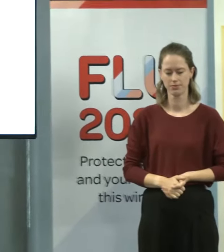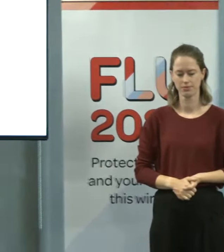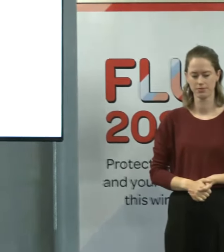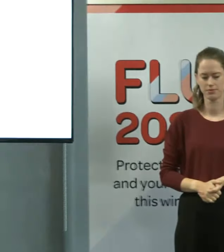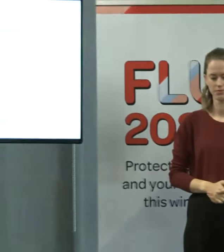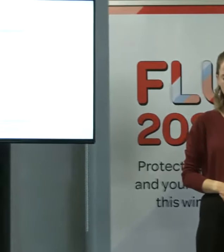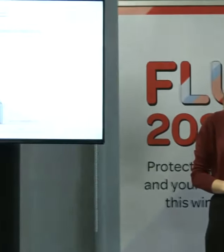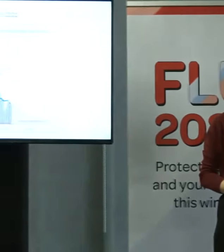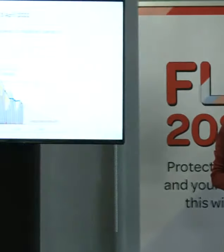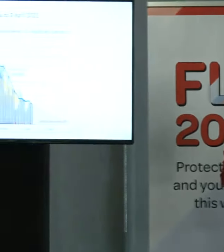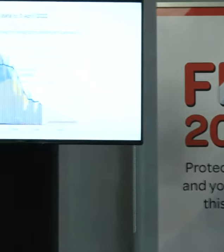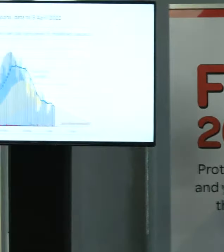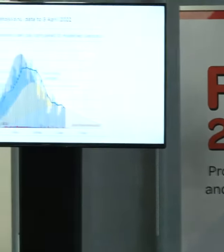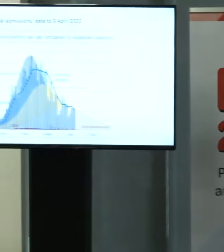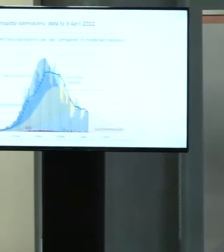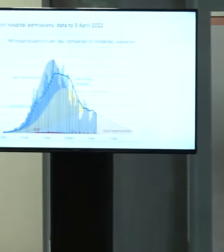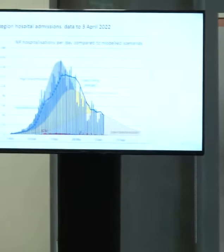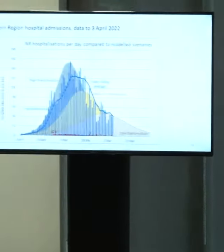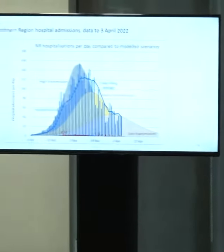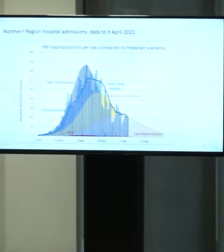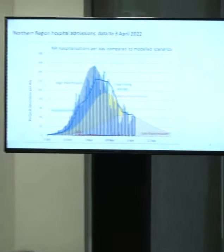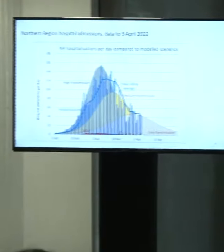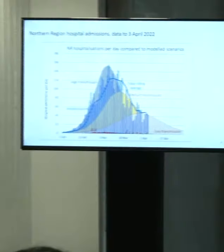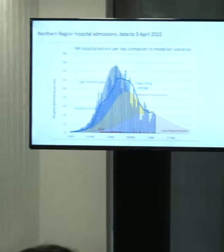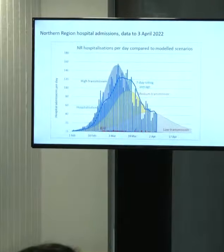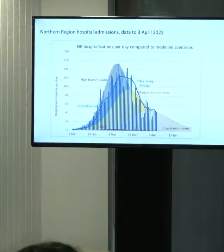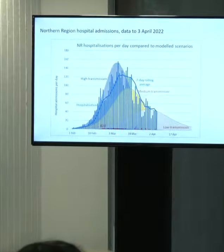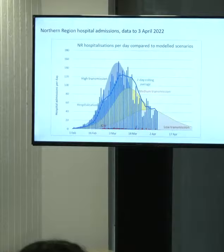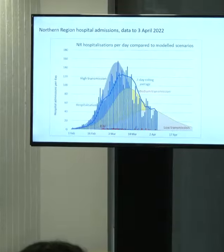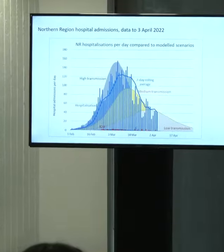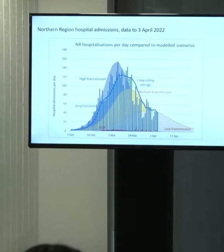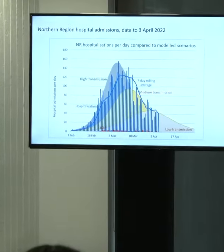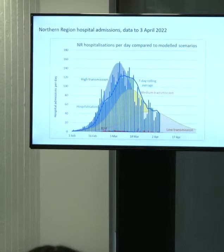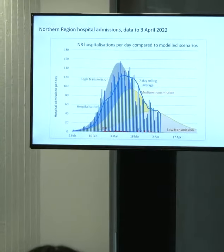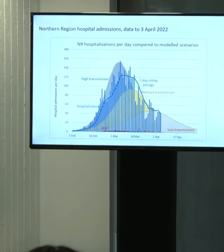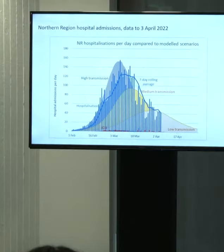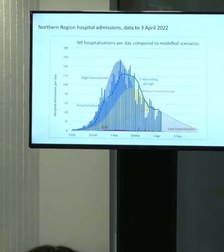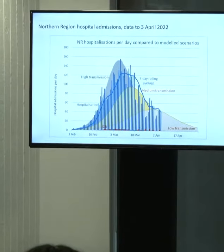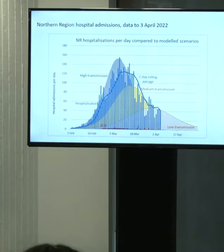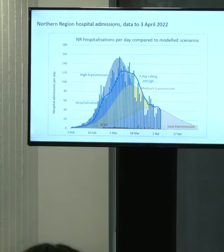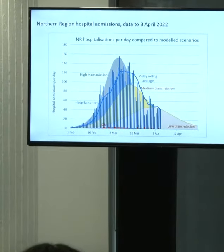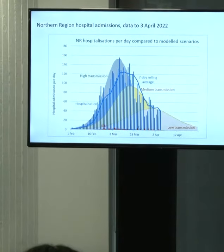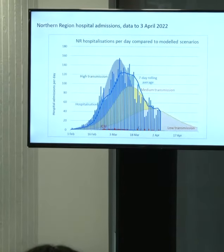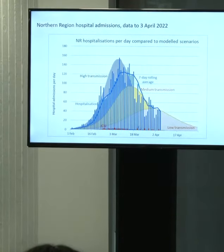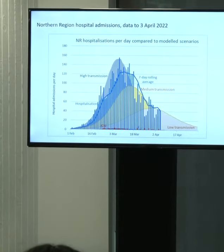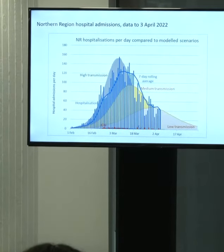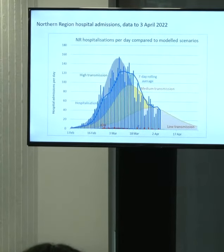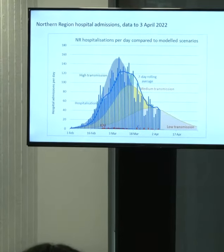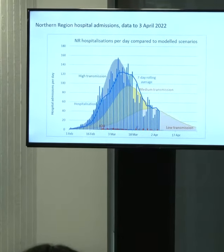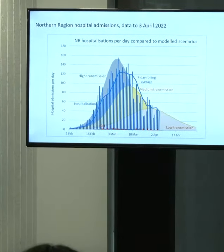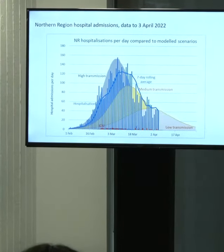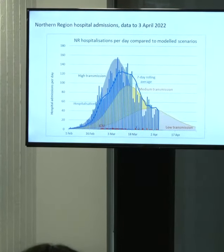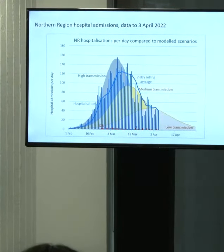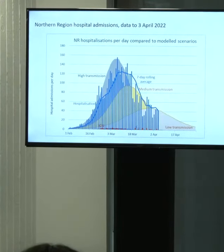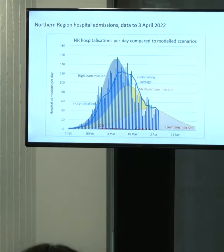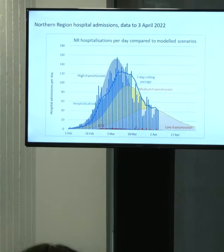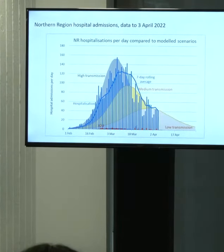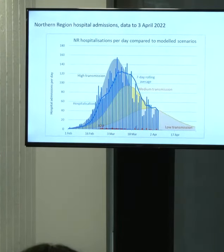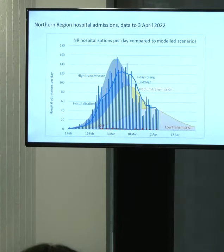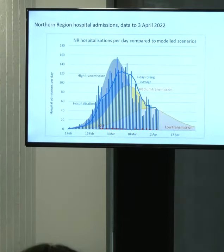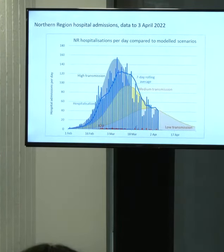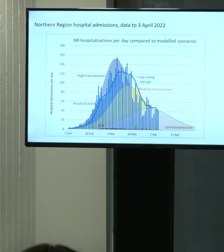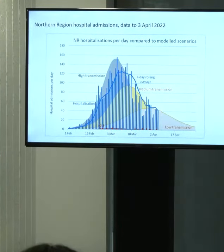tiaki. A ko te kiriata